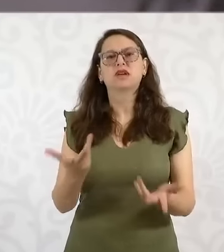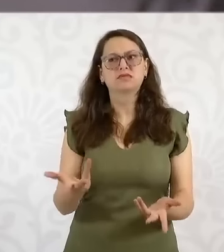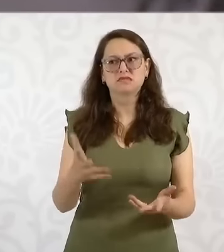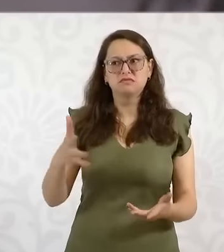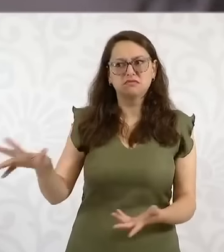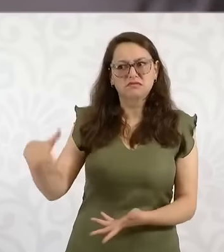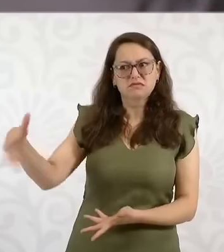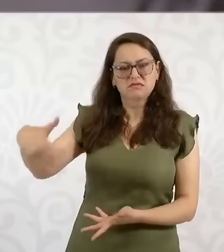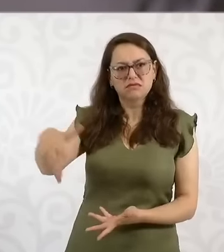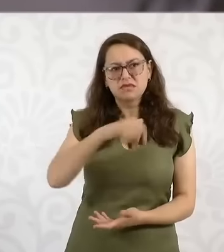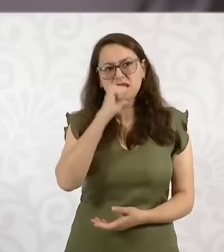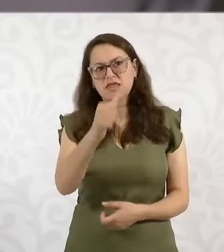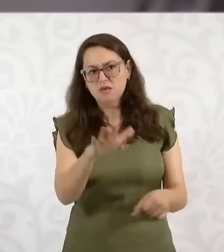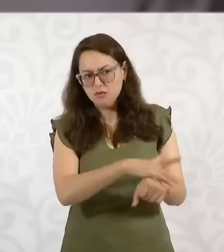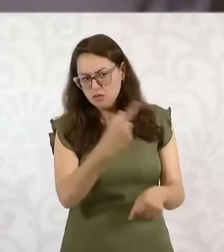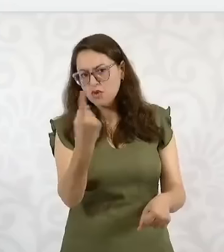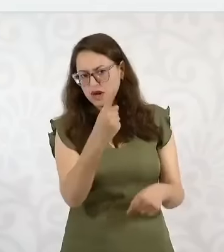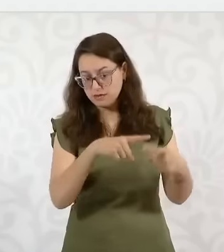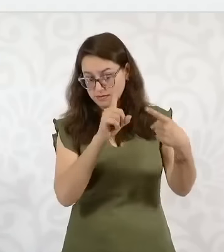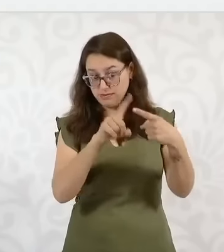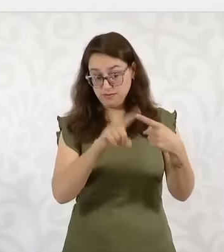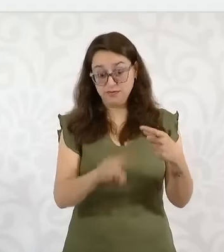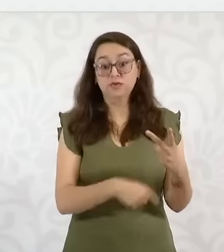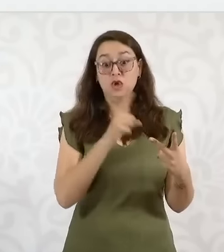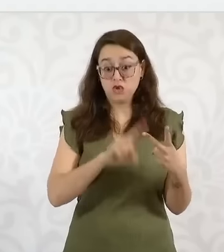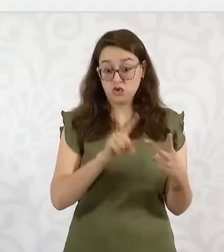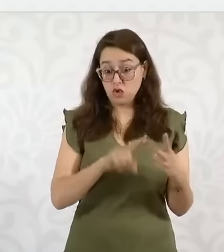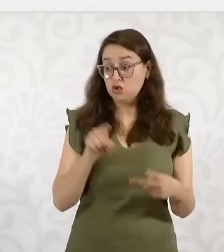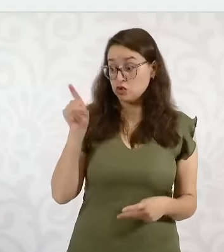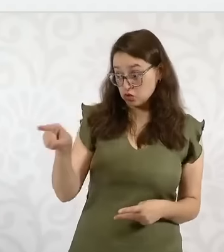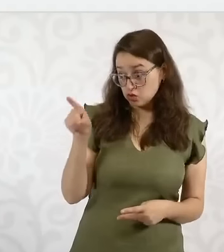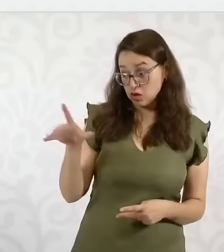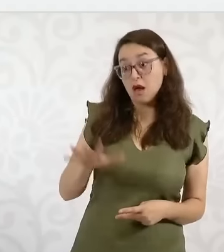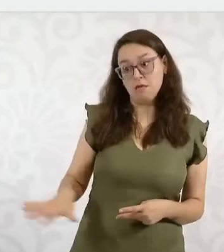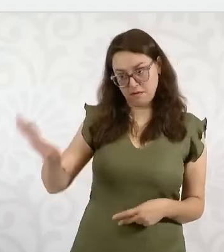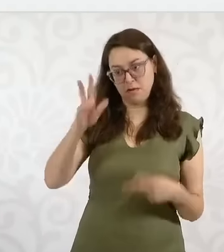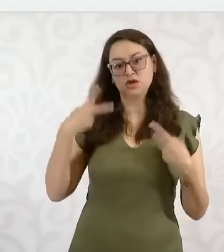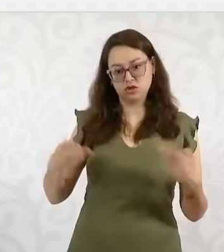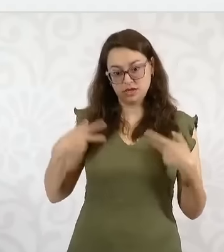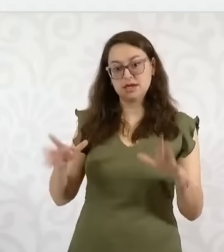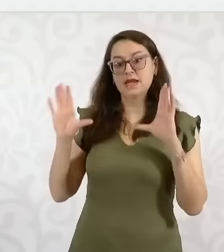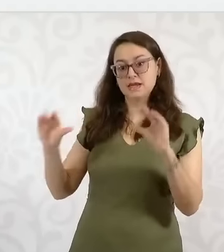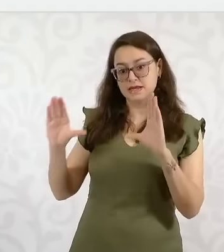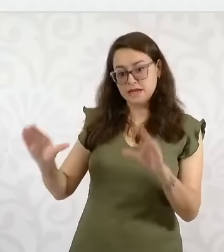concientizando a las comunidades del daño que provocan de eh tirar los residuos en ese lugar.